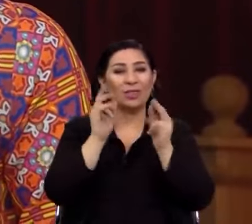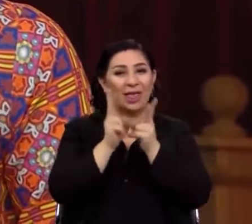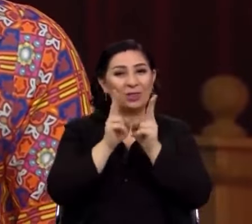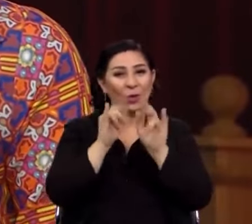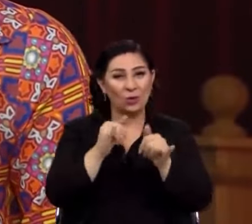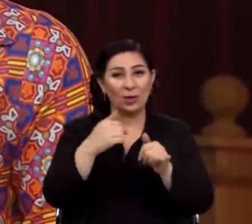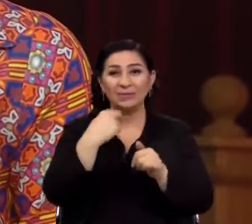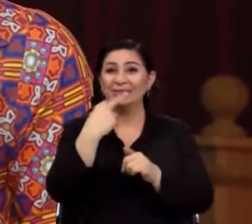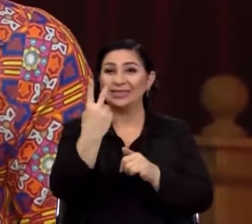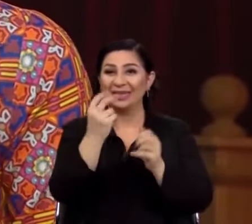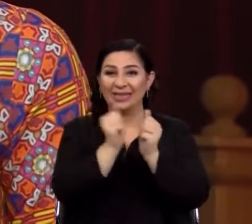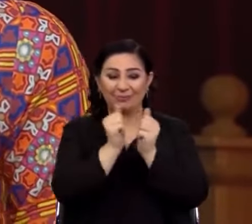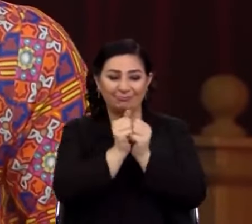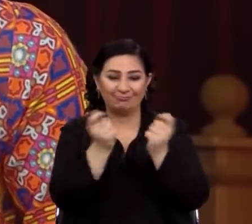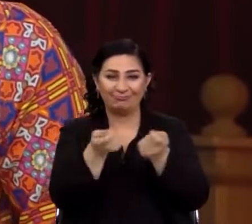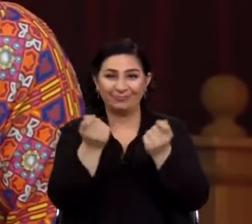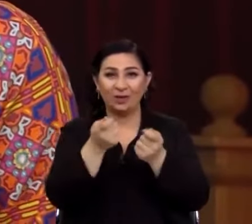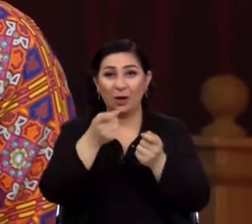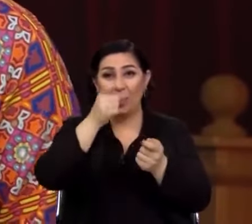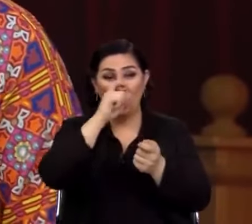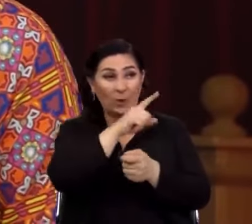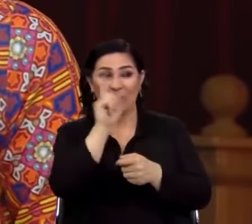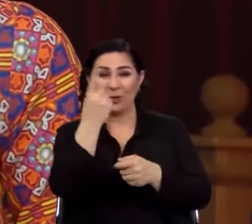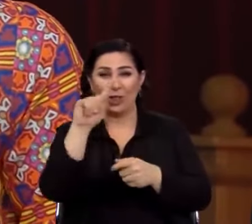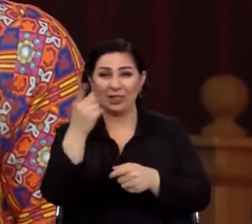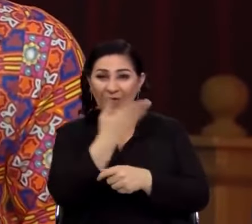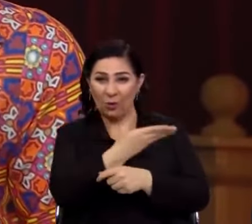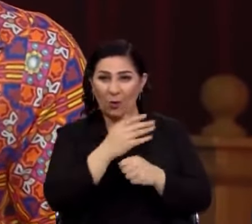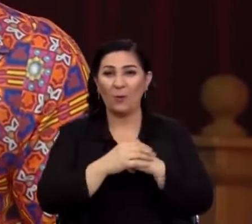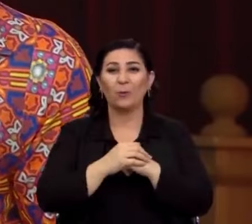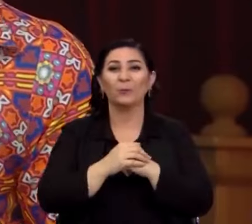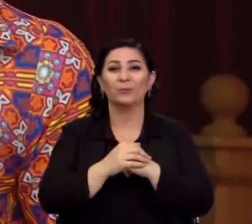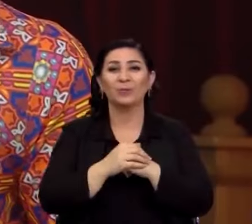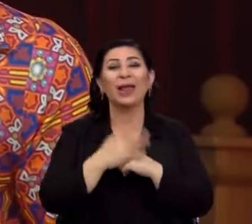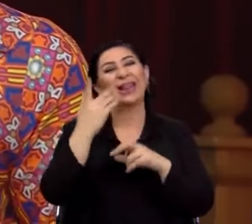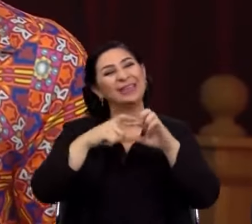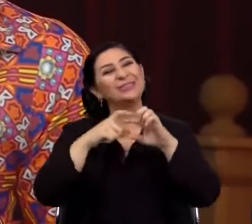yıldır beraber çalışıyoruz Okan Bayülgen yönetti oyunumuzu Allah razı olsun Eee